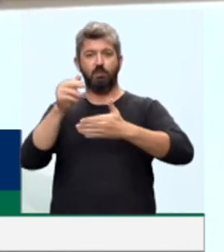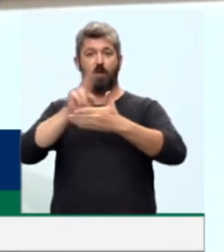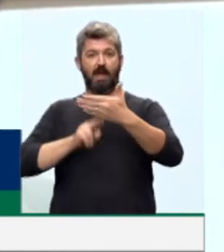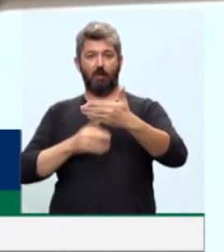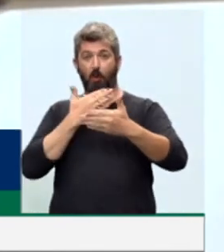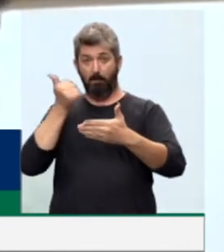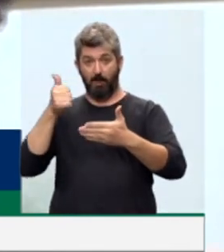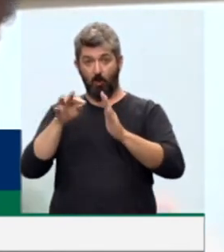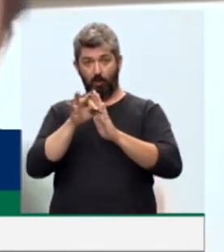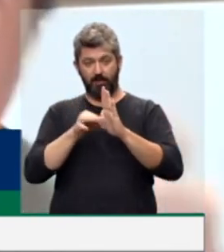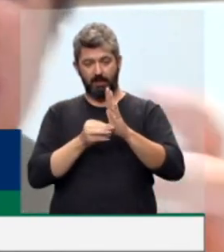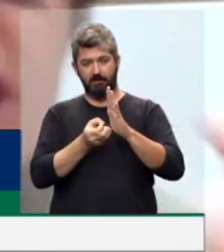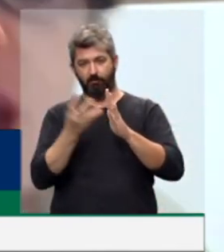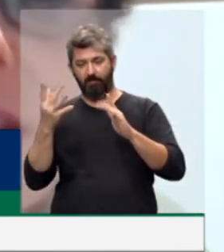ESTÍMULO A PRIVATIZAÇÃO, A